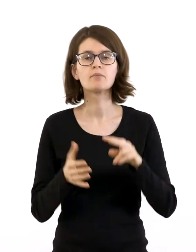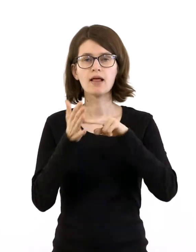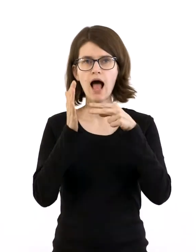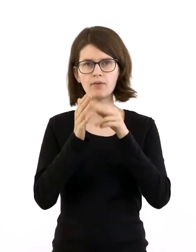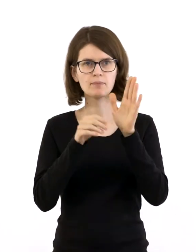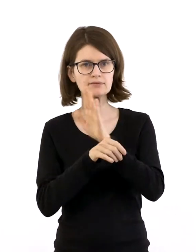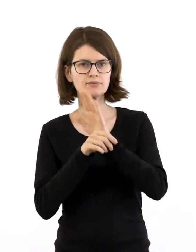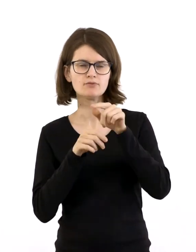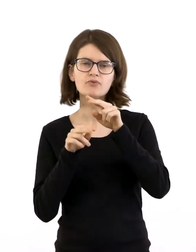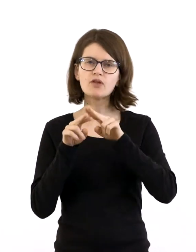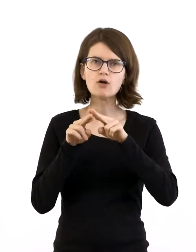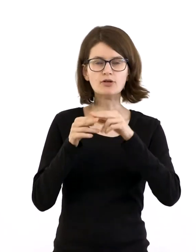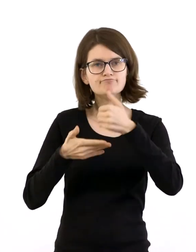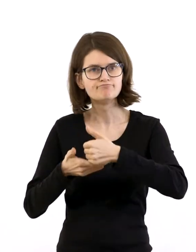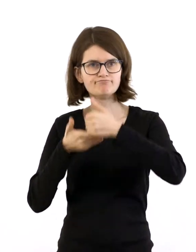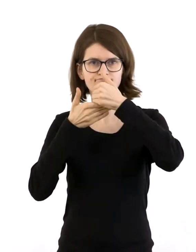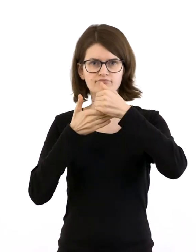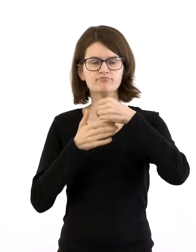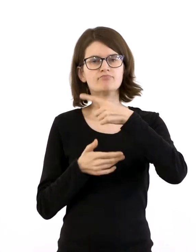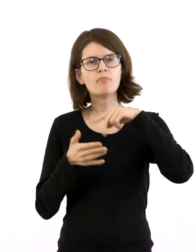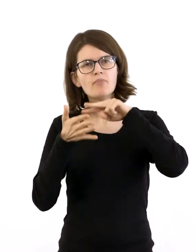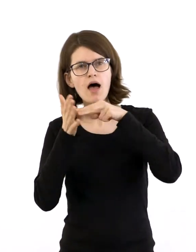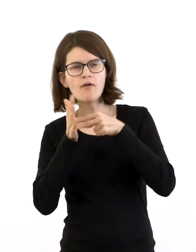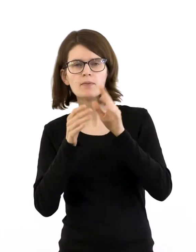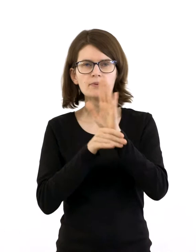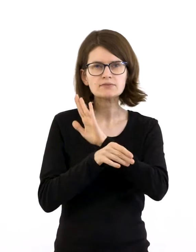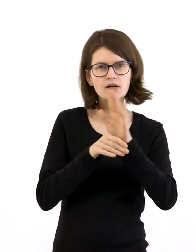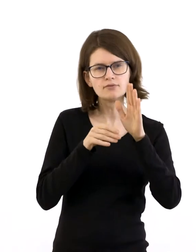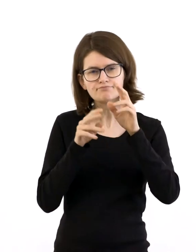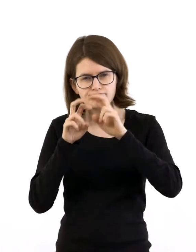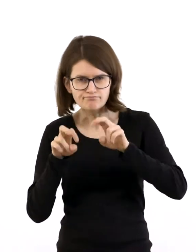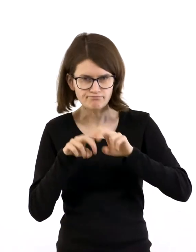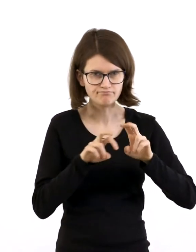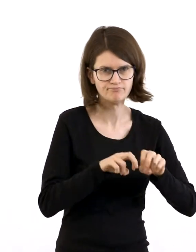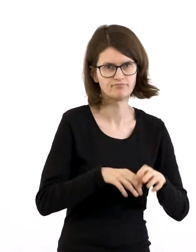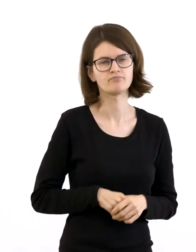Biznesplan jest narzędziem, które pomaga: 1. analizować planowany biznes,